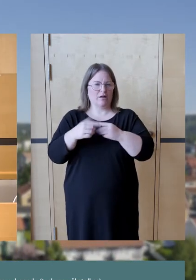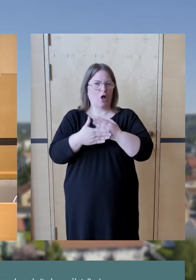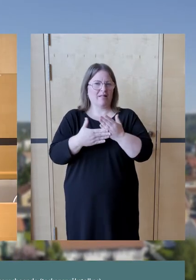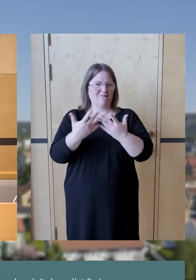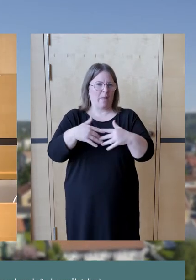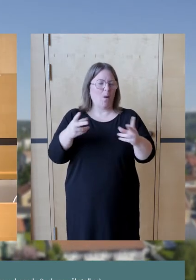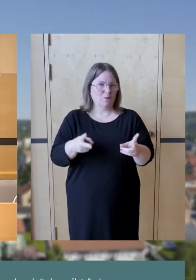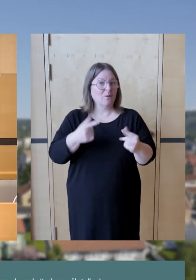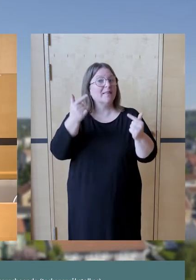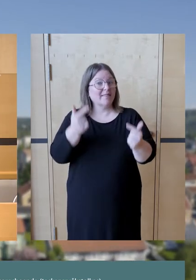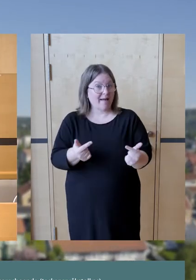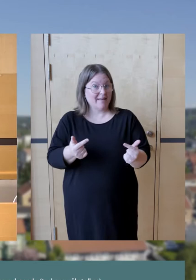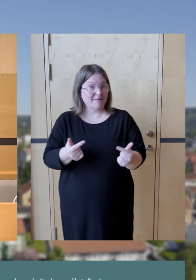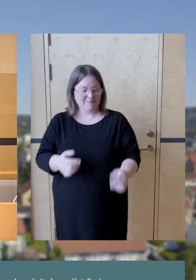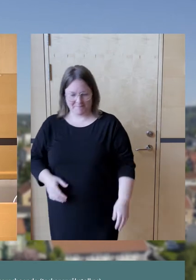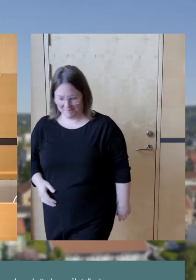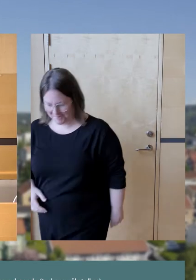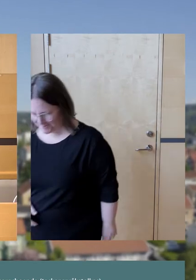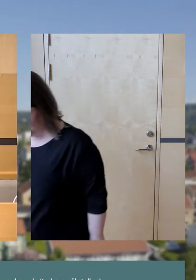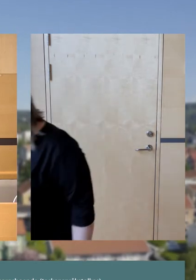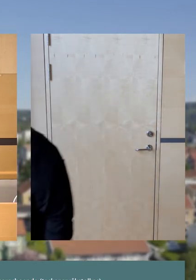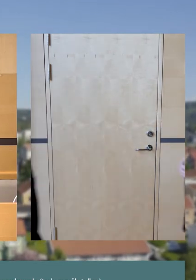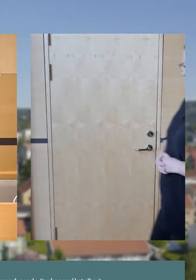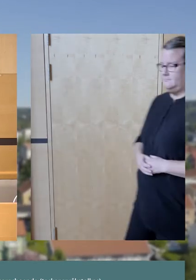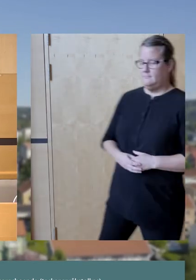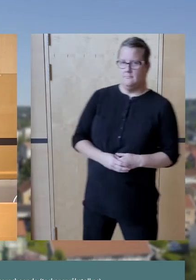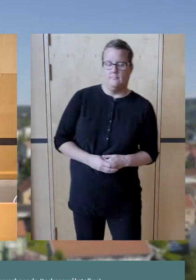Tack ska du ha till Magnus Nilsson Socialdemokraterna under efterkrigstiden så de Varsågod